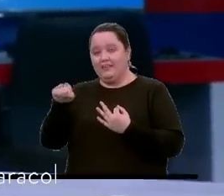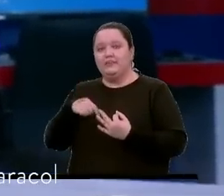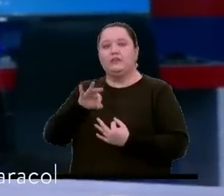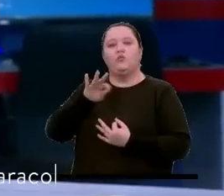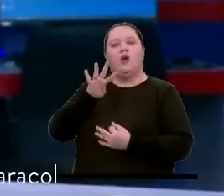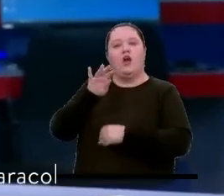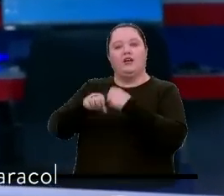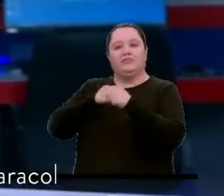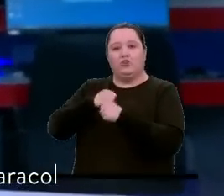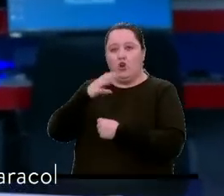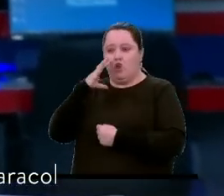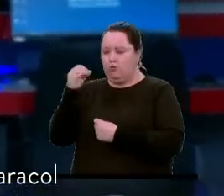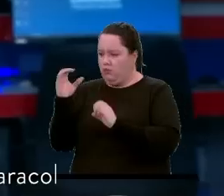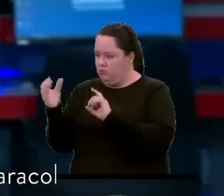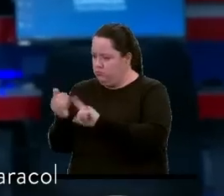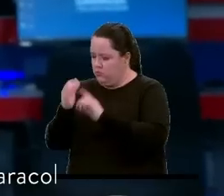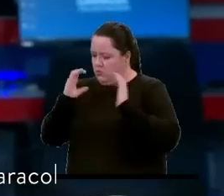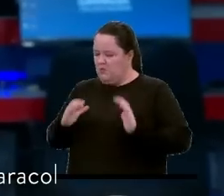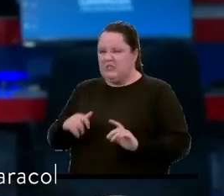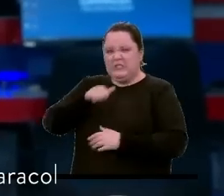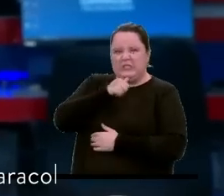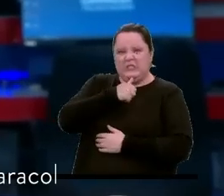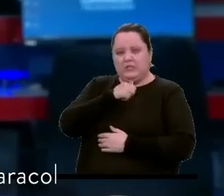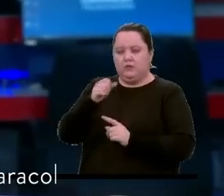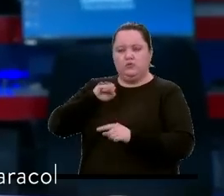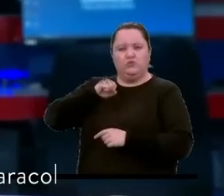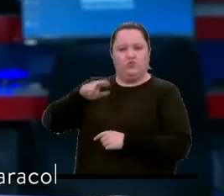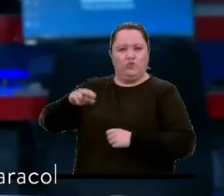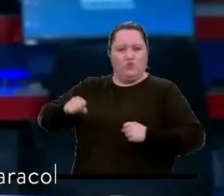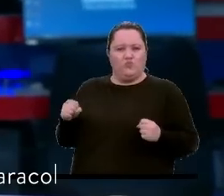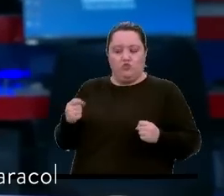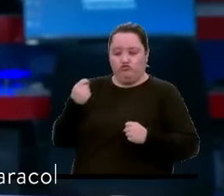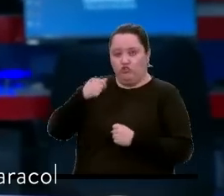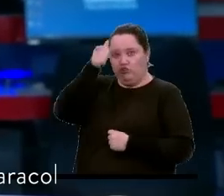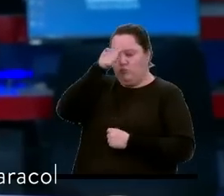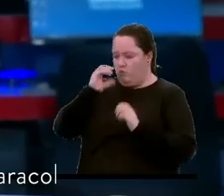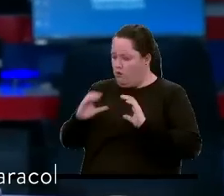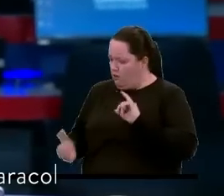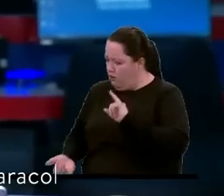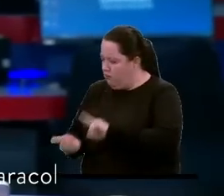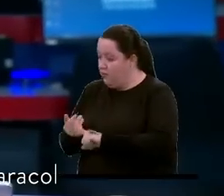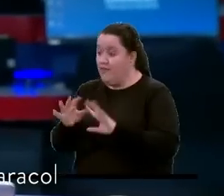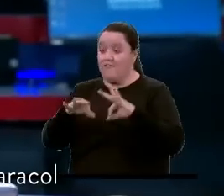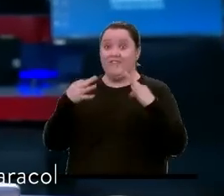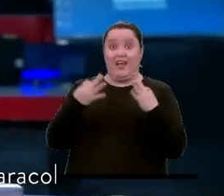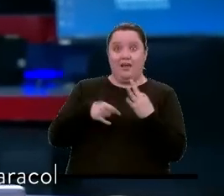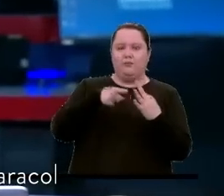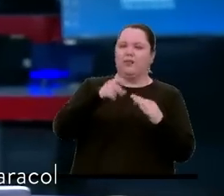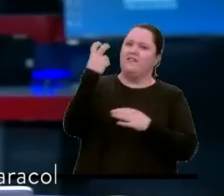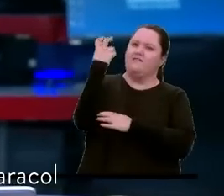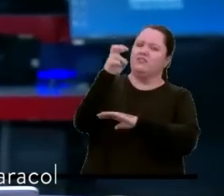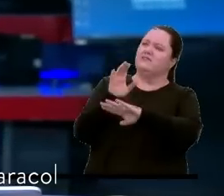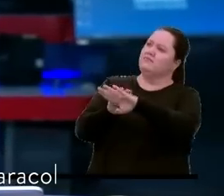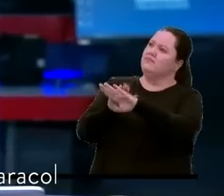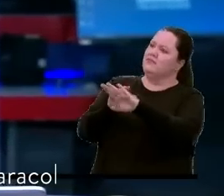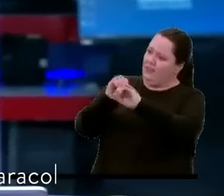))) gracias, de otro lado la